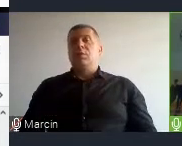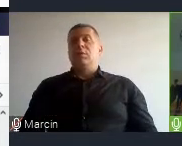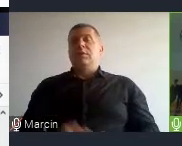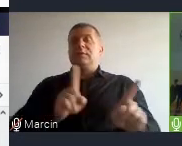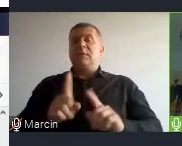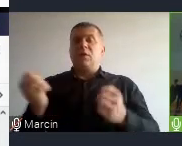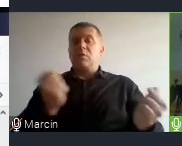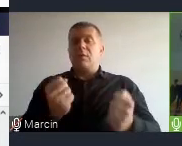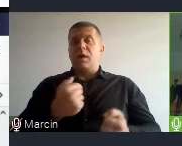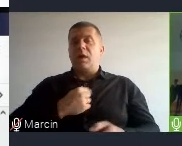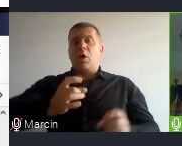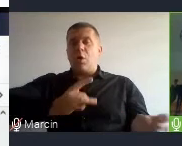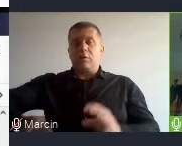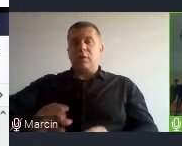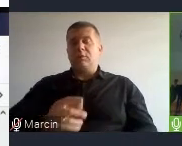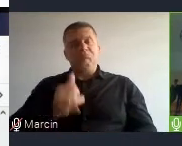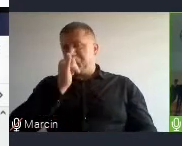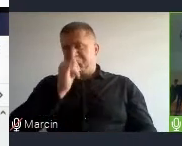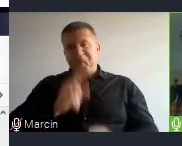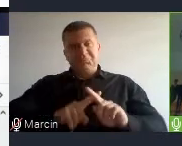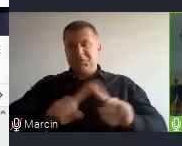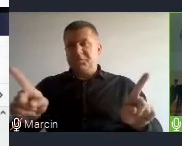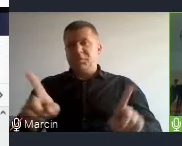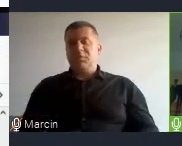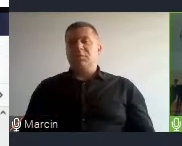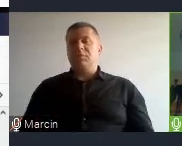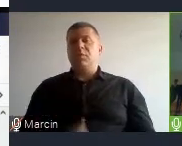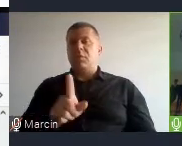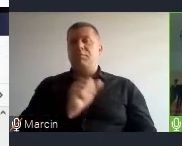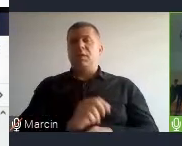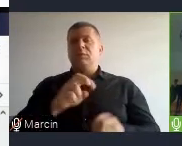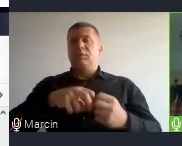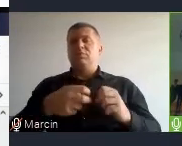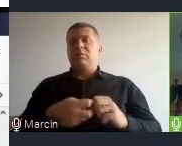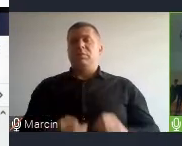Ja już zaznaczam teraz, że nie wolno. I pojawiać się będą problemy.